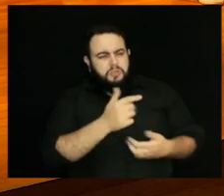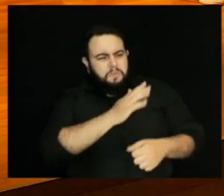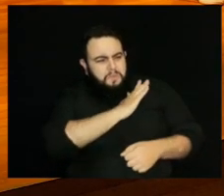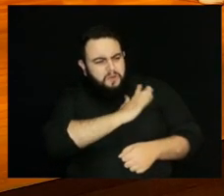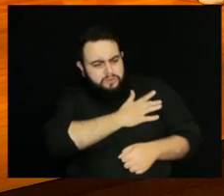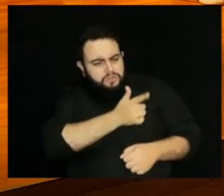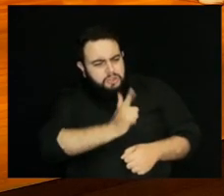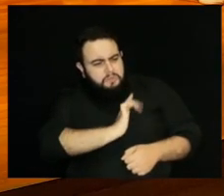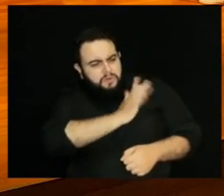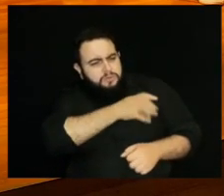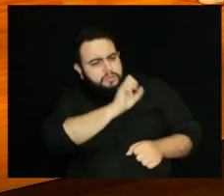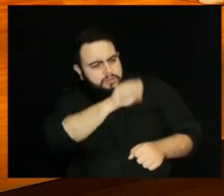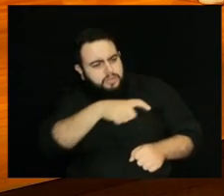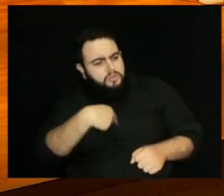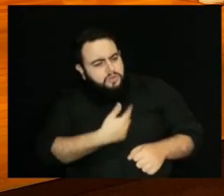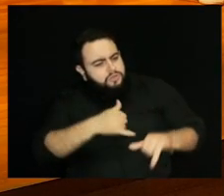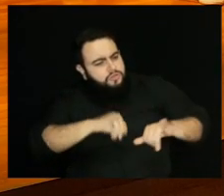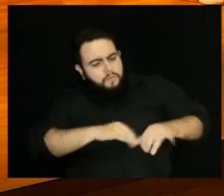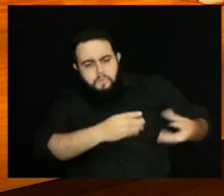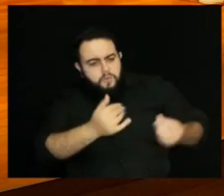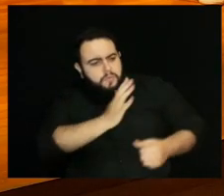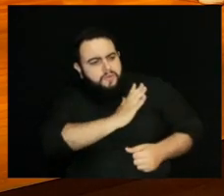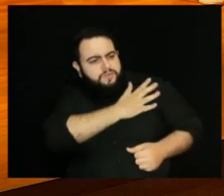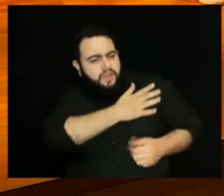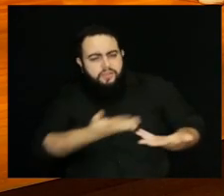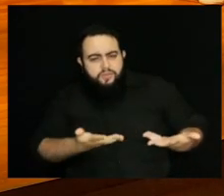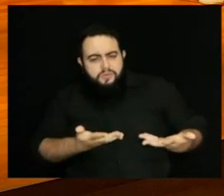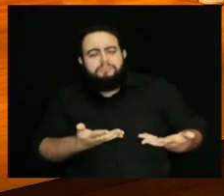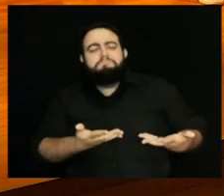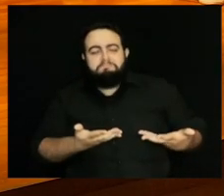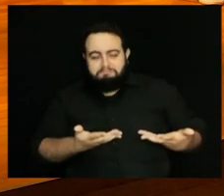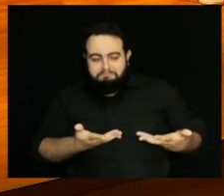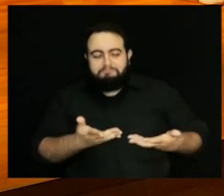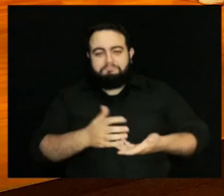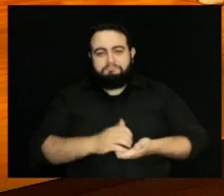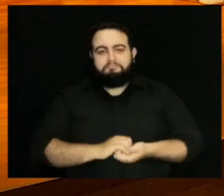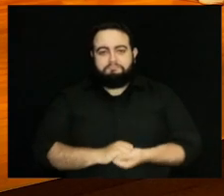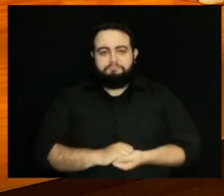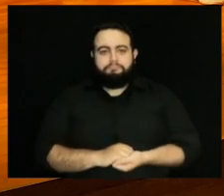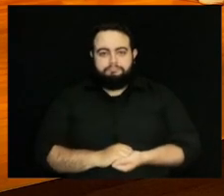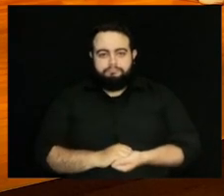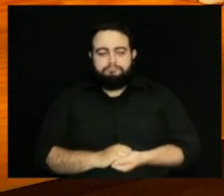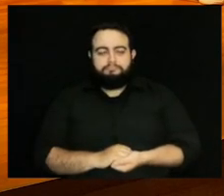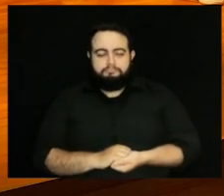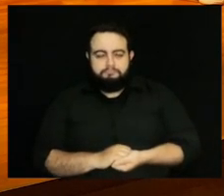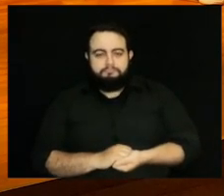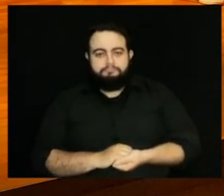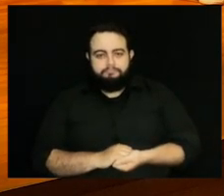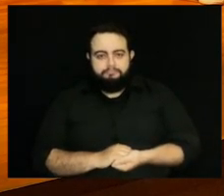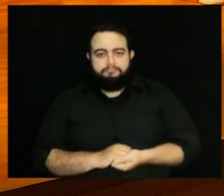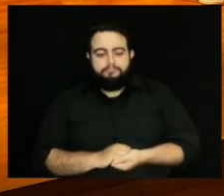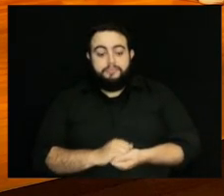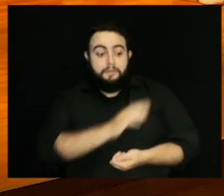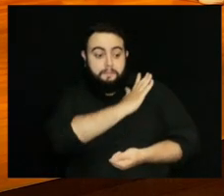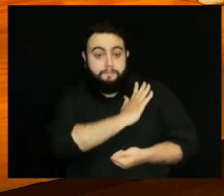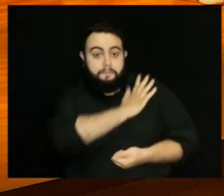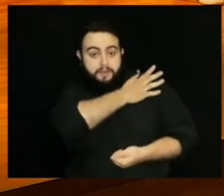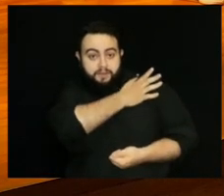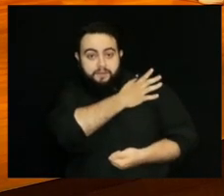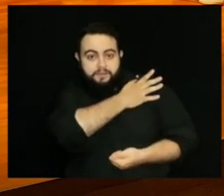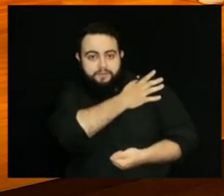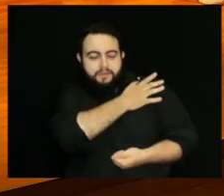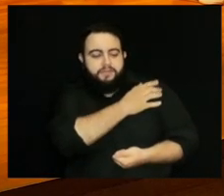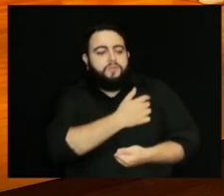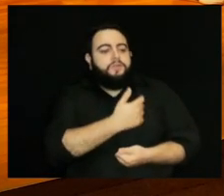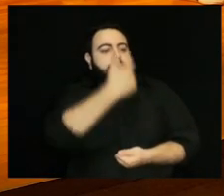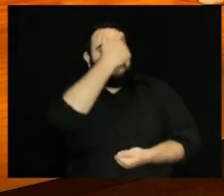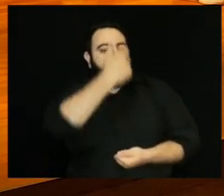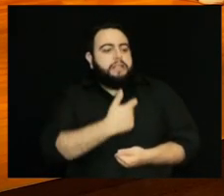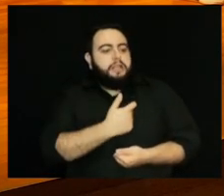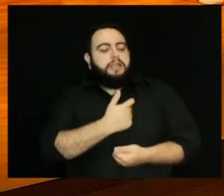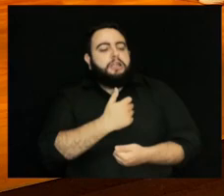A gente sofria muito preconceito né. Então o preconceito com ser mulher era mais forte ainda